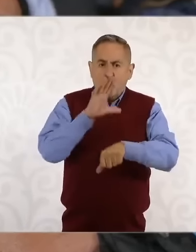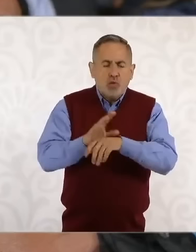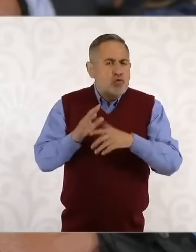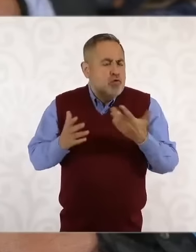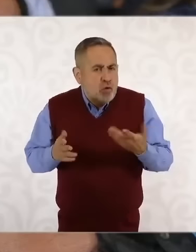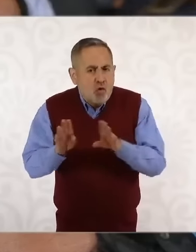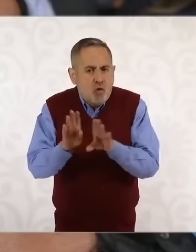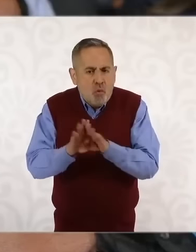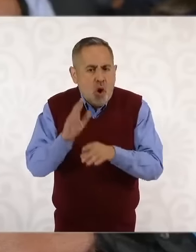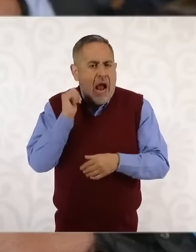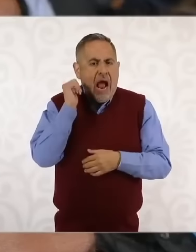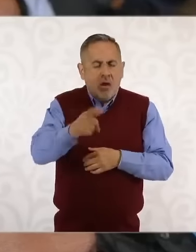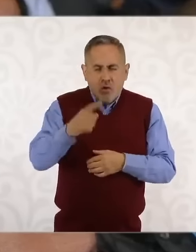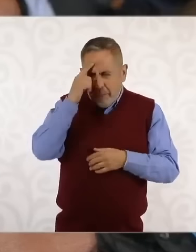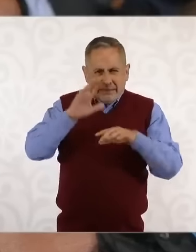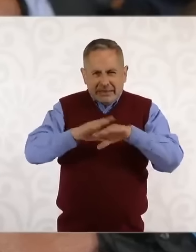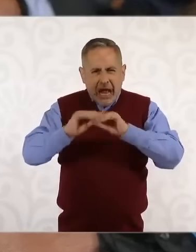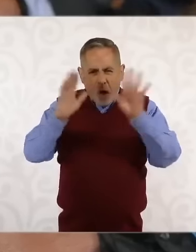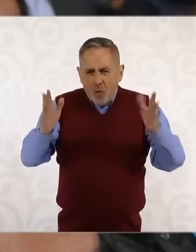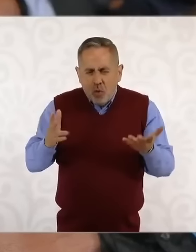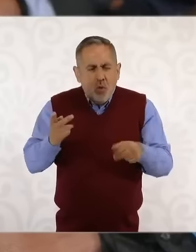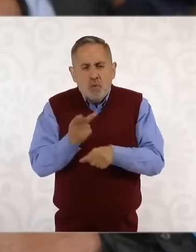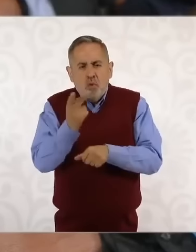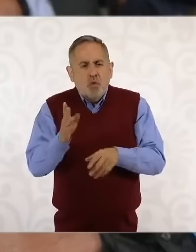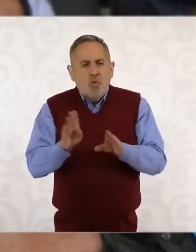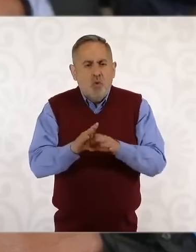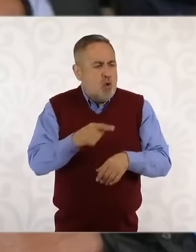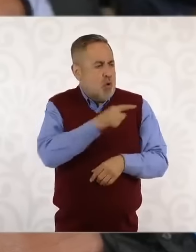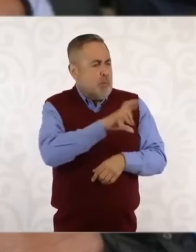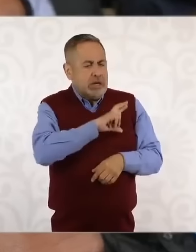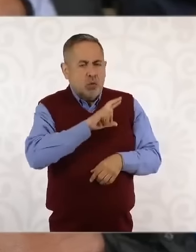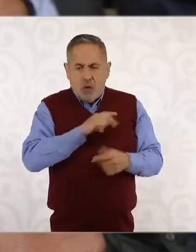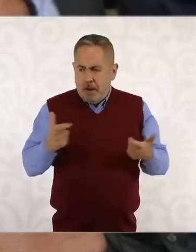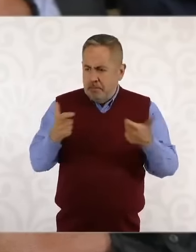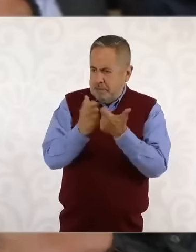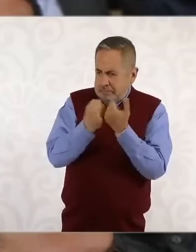ya una comprensión clara de cómo puede participar la iniciativa privada bajo esquemas viables